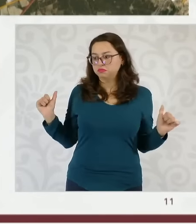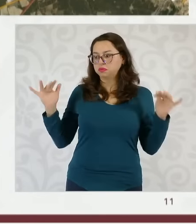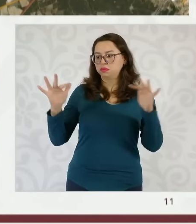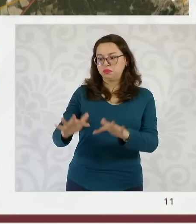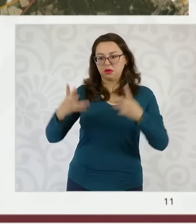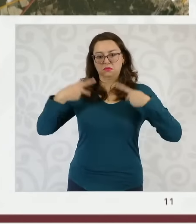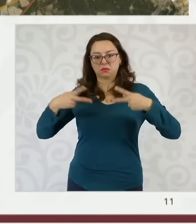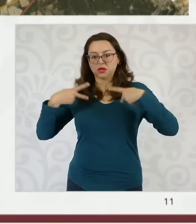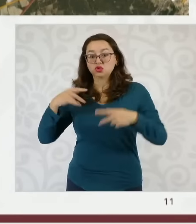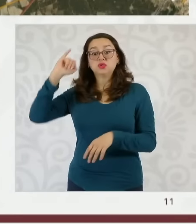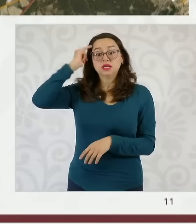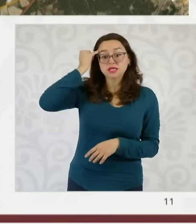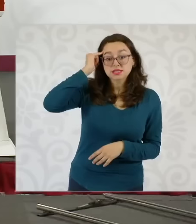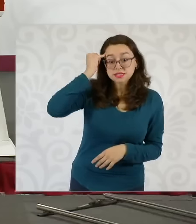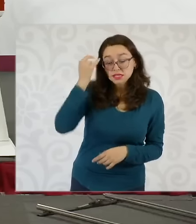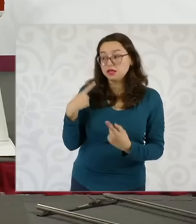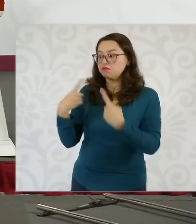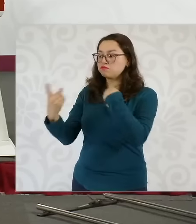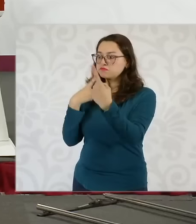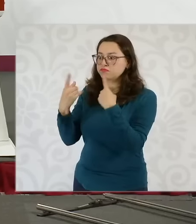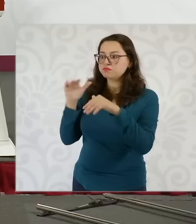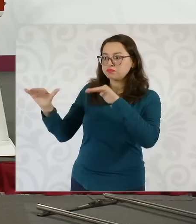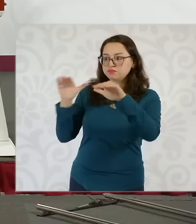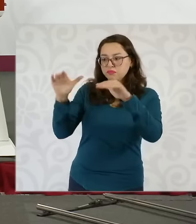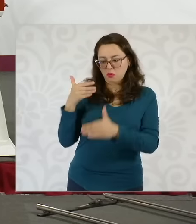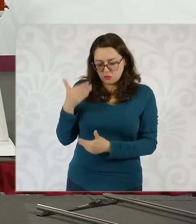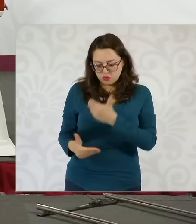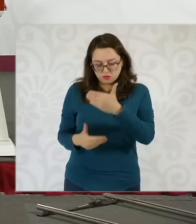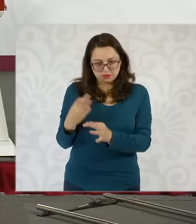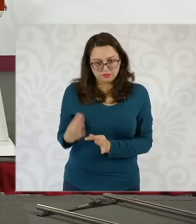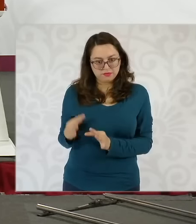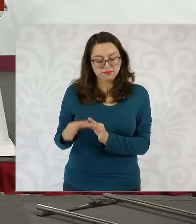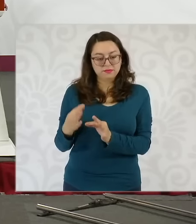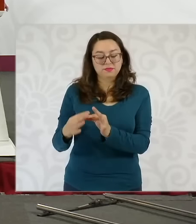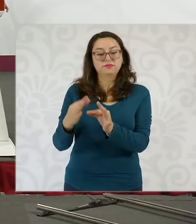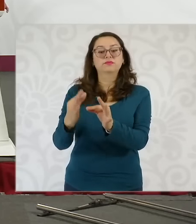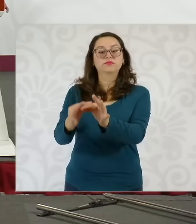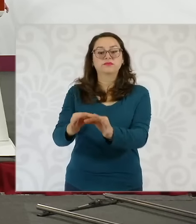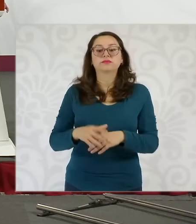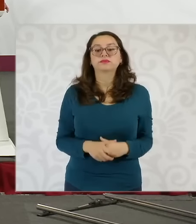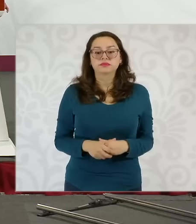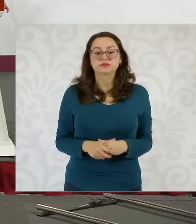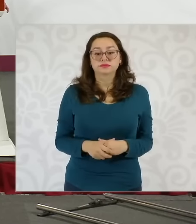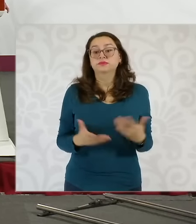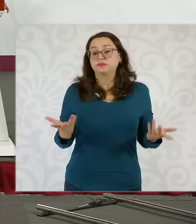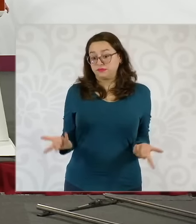consulta indígena para rehavar el debido proceso a la vez estas industrias anclas